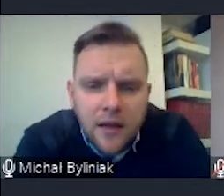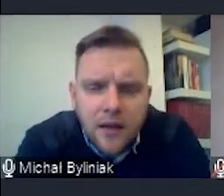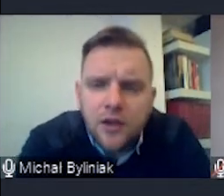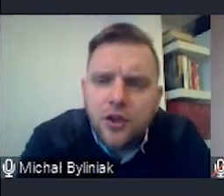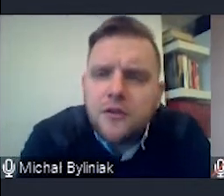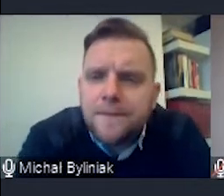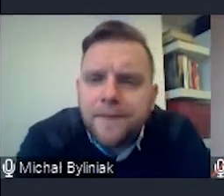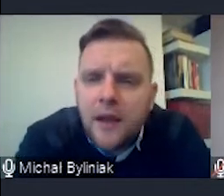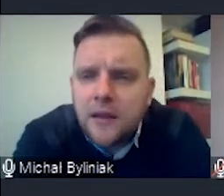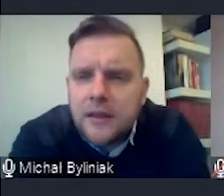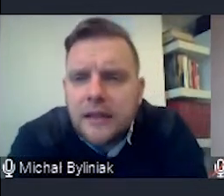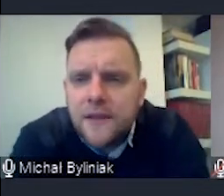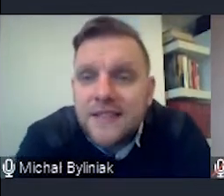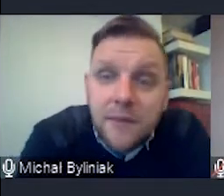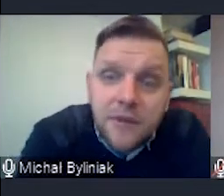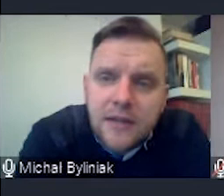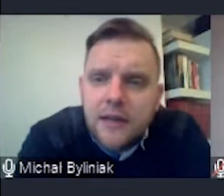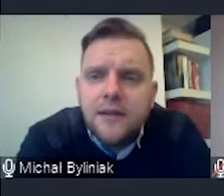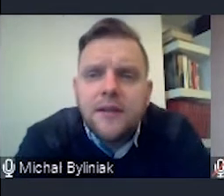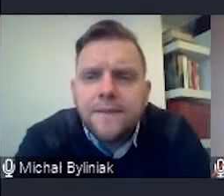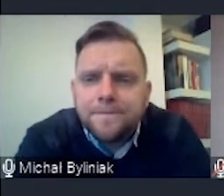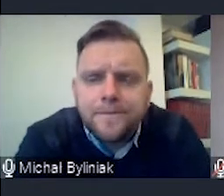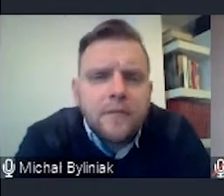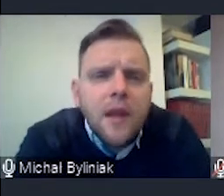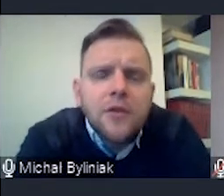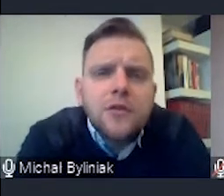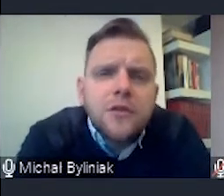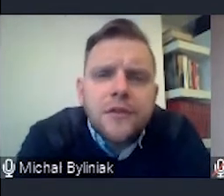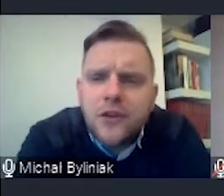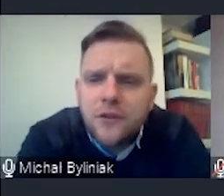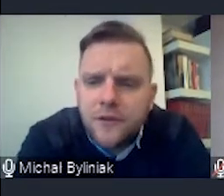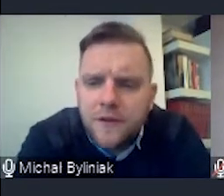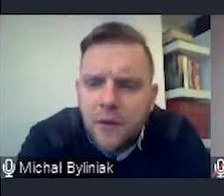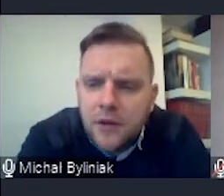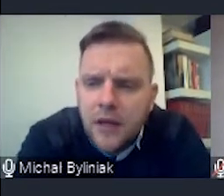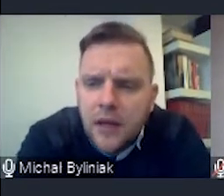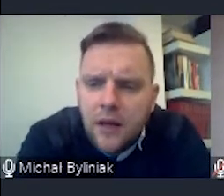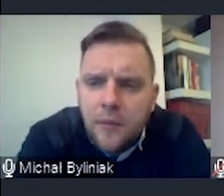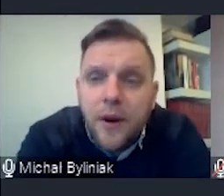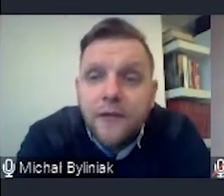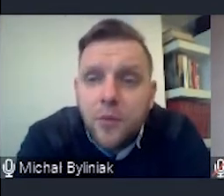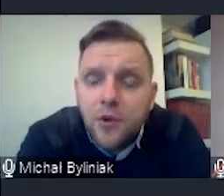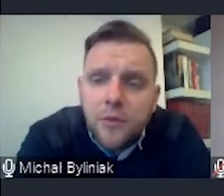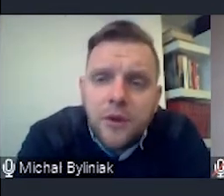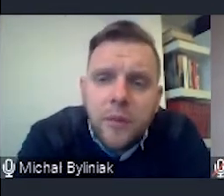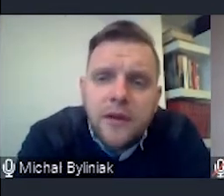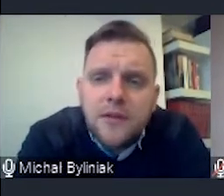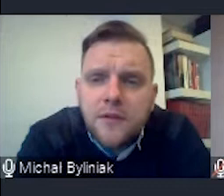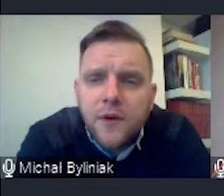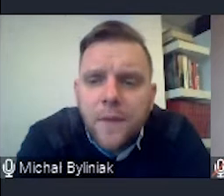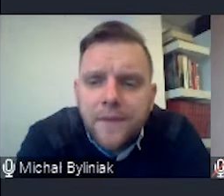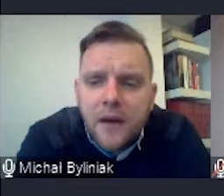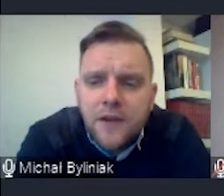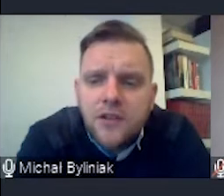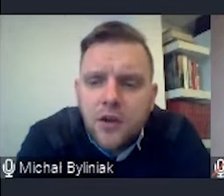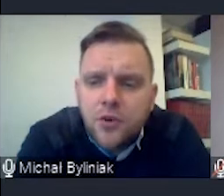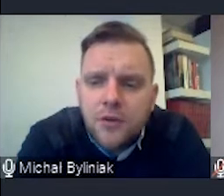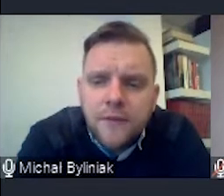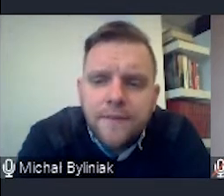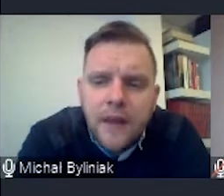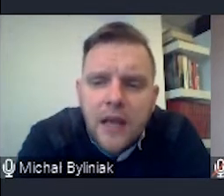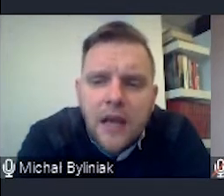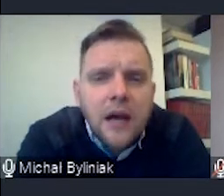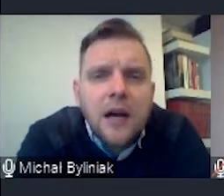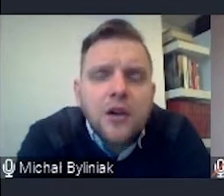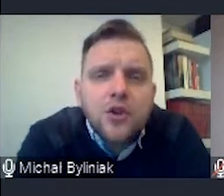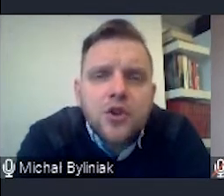Drodzy, takie wstępne zagadnienia dotyczące środków trwałych. Prawdopodobnie Państwo wiecie już o tym,